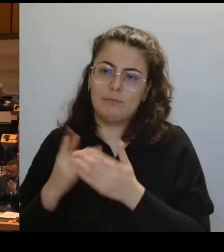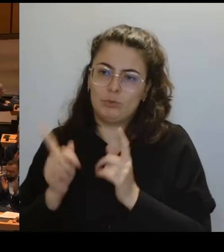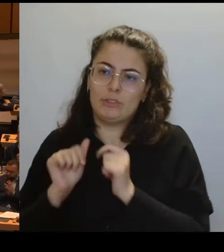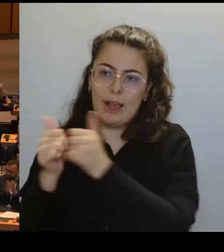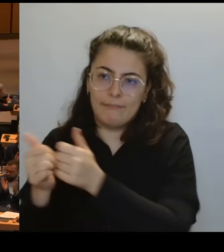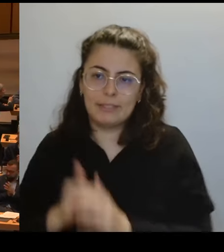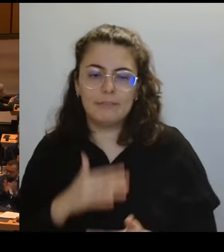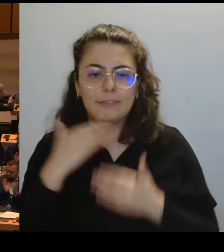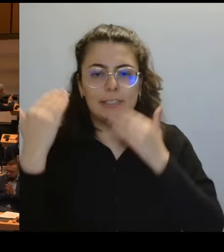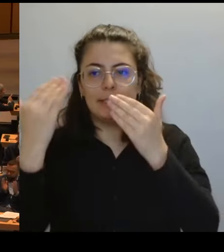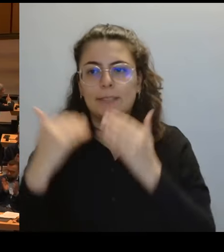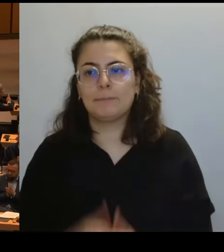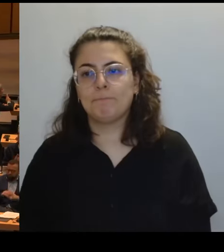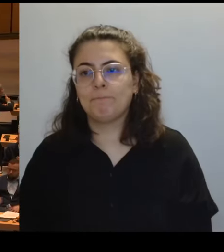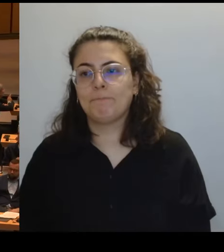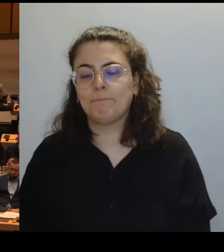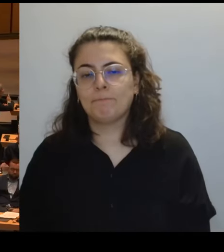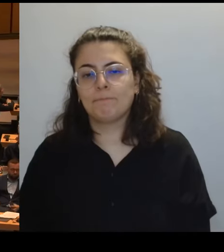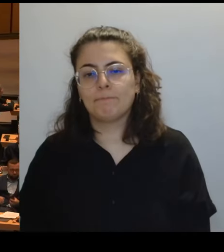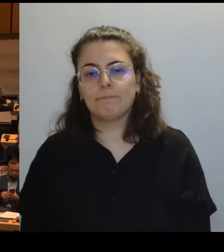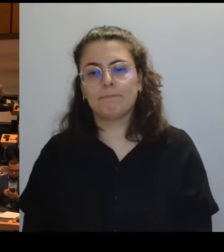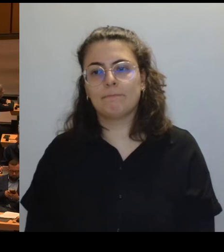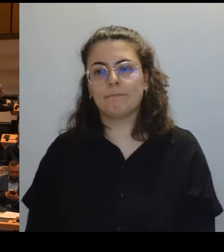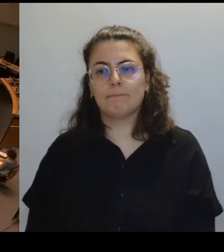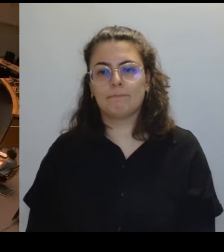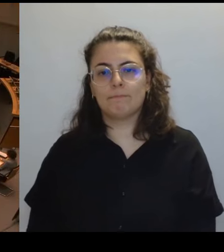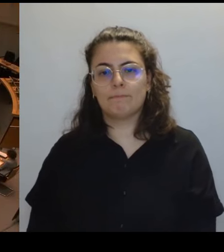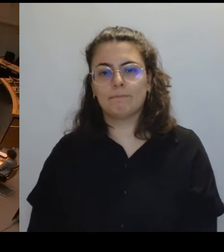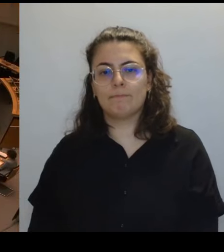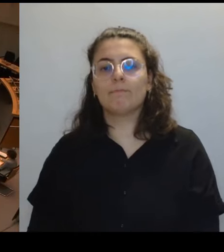(Beifall) (Rednerwechsel) Und dann folgt für die CDU Fraktion der Kollege Wohlert.